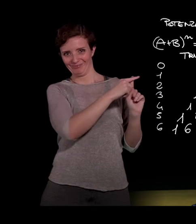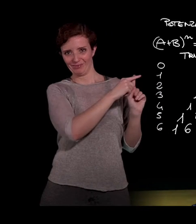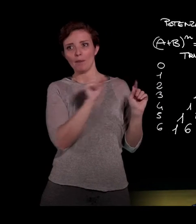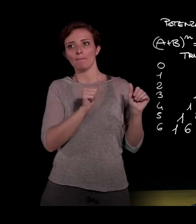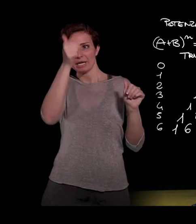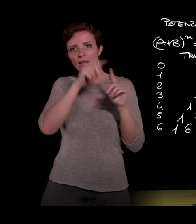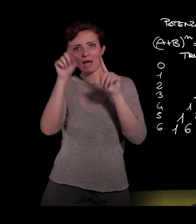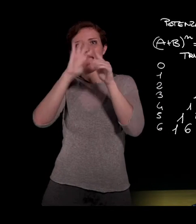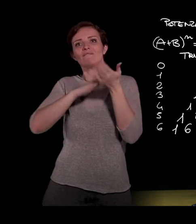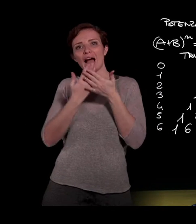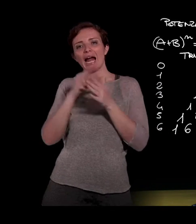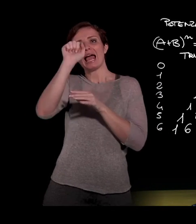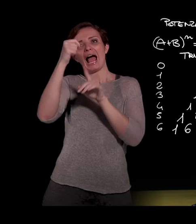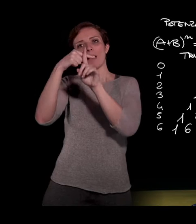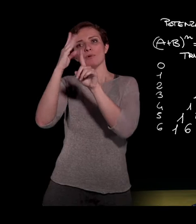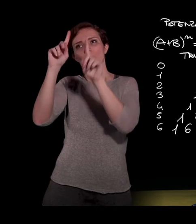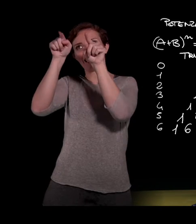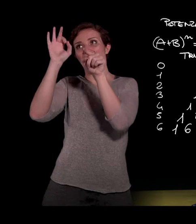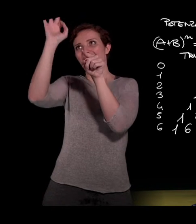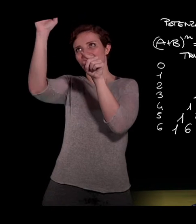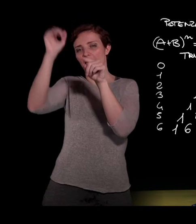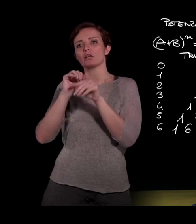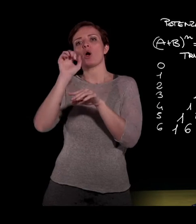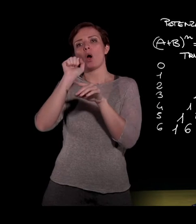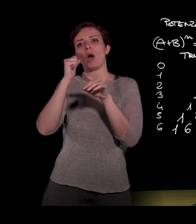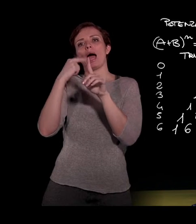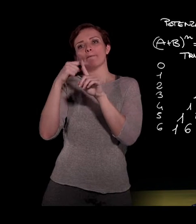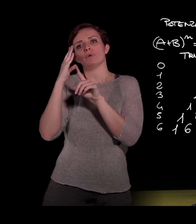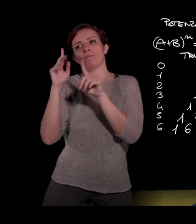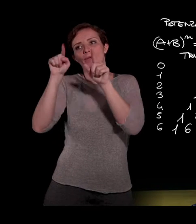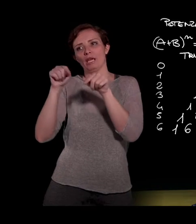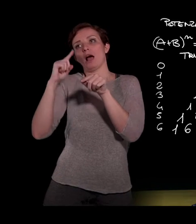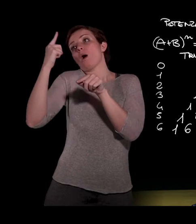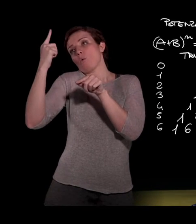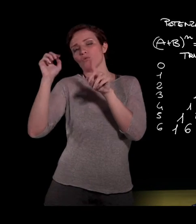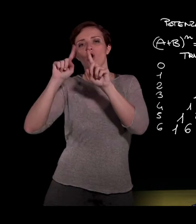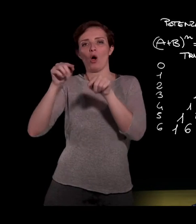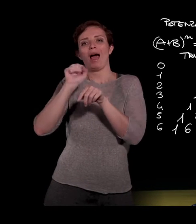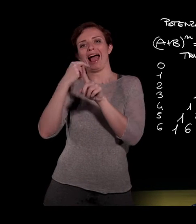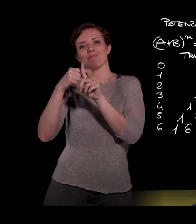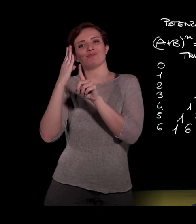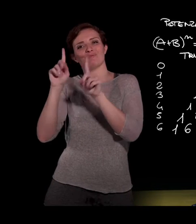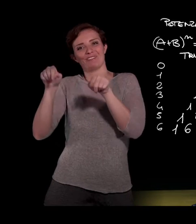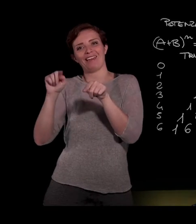(a+b)¹, (a+b)² e (a+b)³.